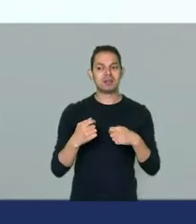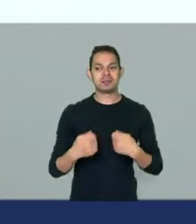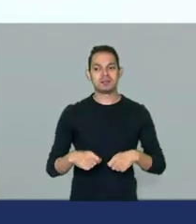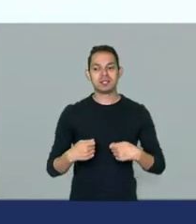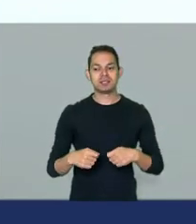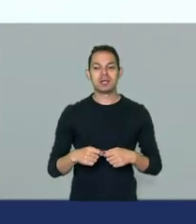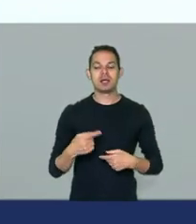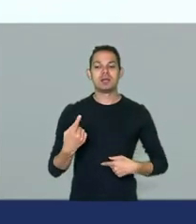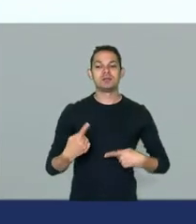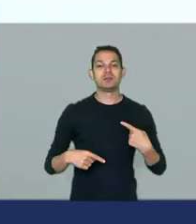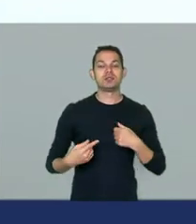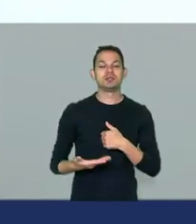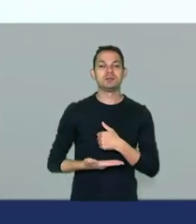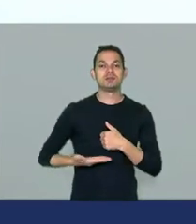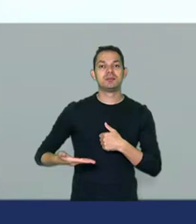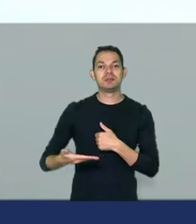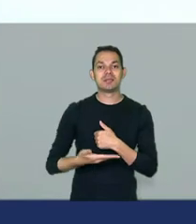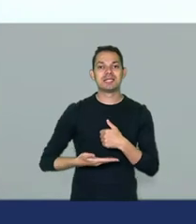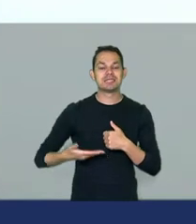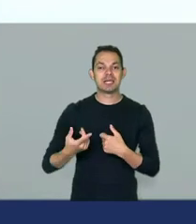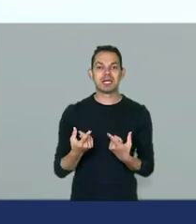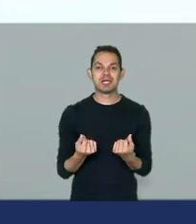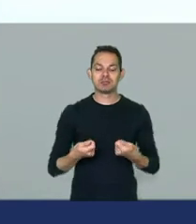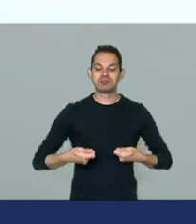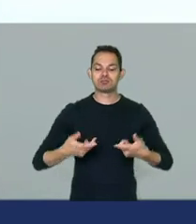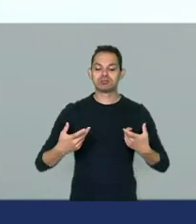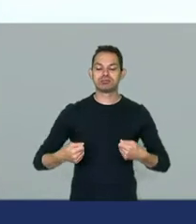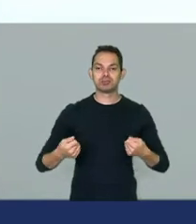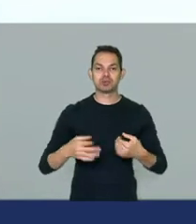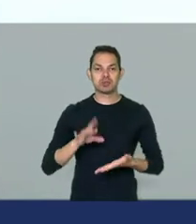SER INTERROMPIDA. TEMOS QUE DATAR UMA POLÍTICA BASEIA DOS CUSTOS EFETIVOS DA PETROBRAS E DA PRESERVAÇÃO DA SUA